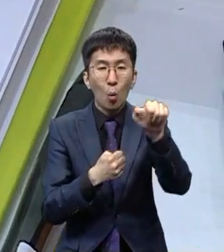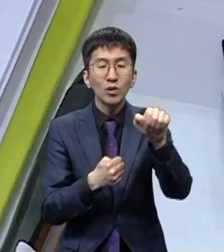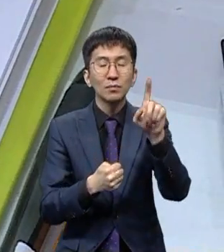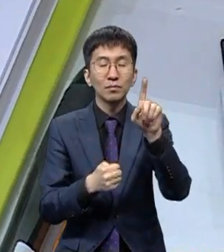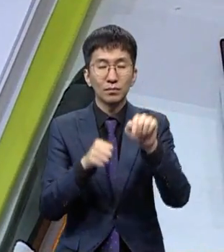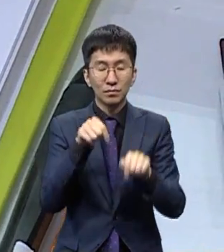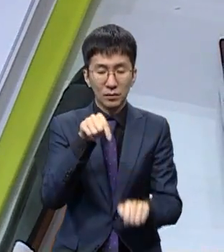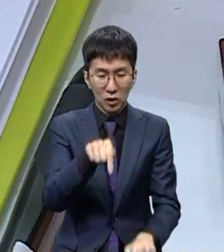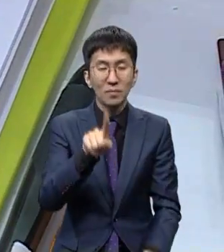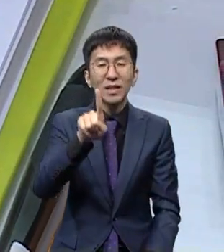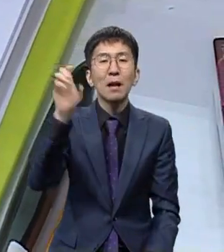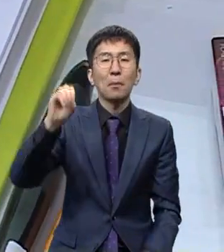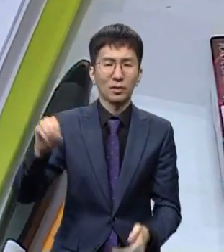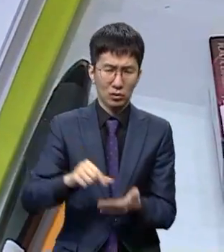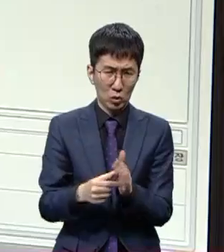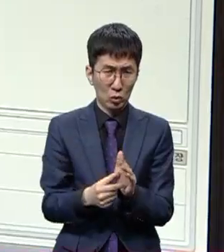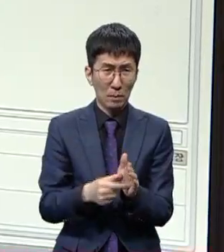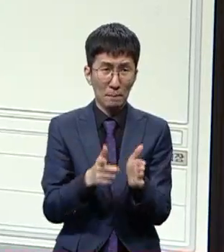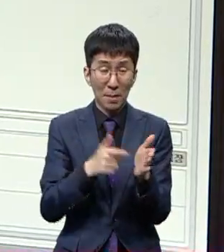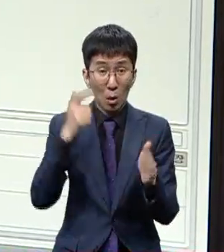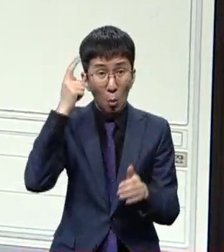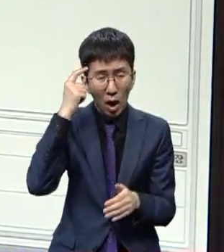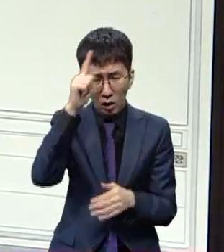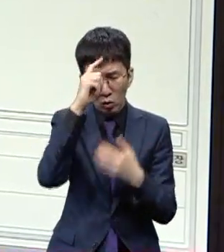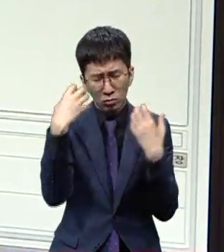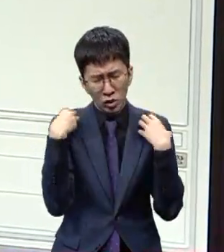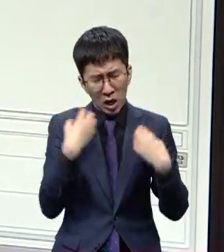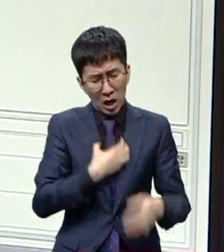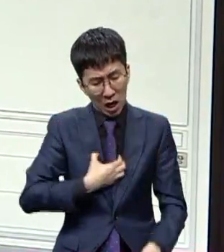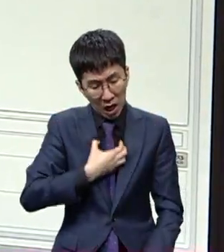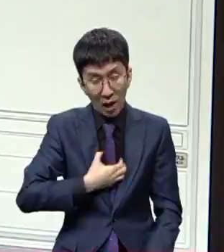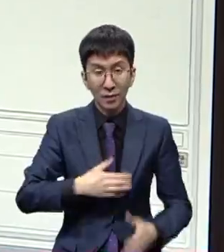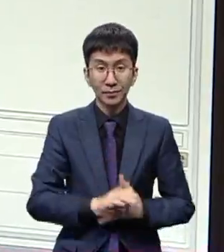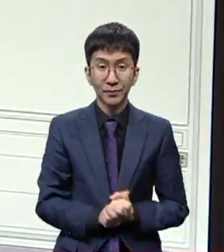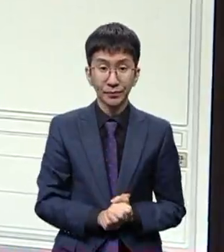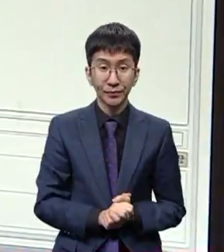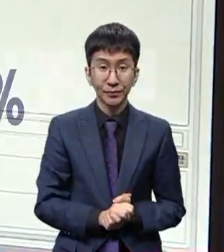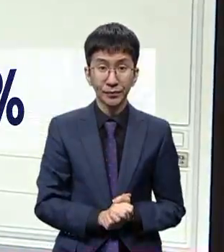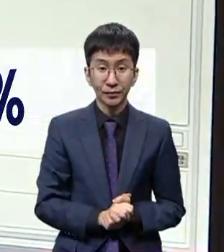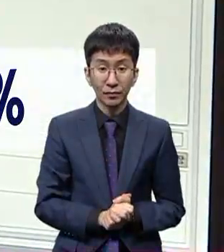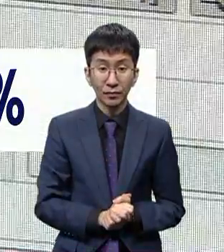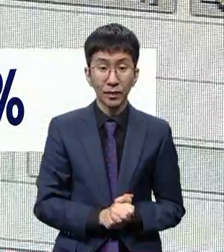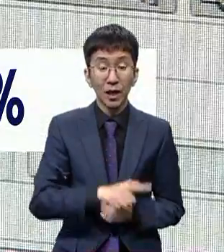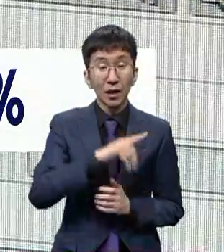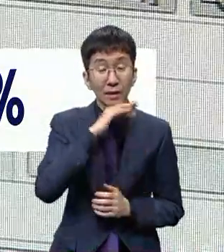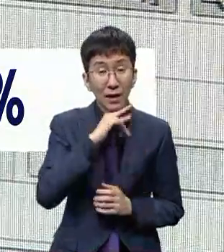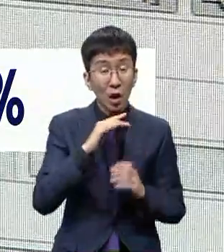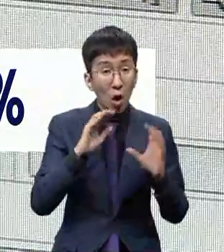있는 점은 방역당국의 큰 고민거리입니다. 가장 연령대가 낮은 60세에서 64세의